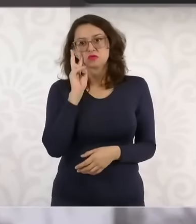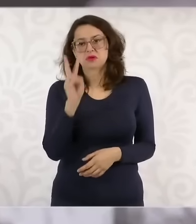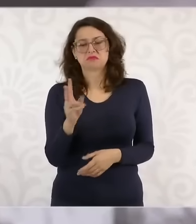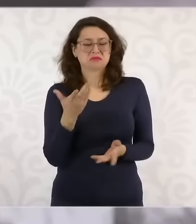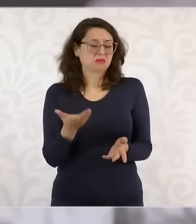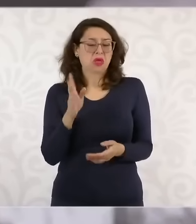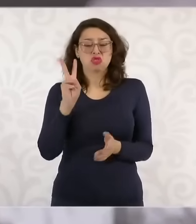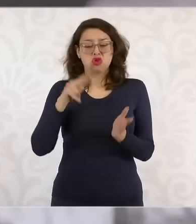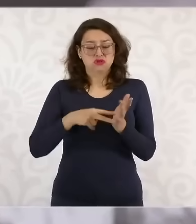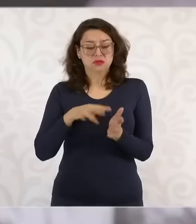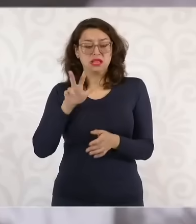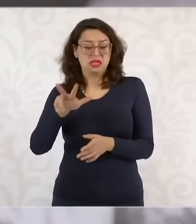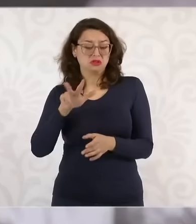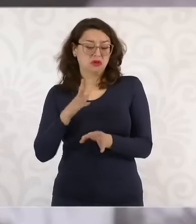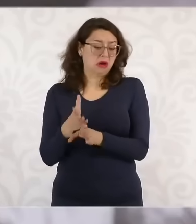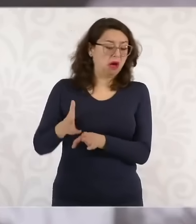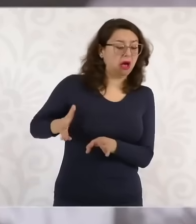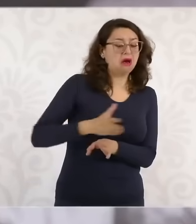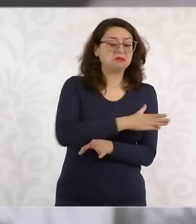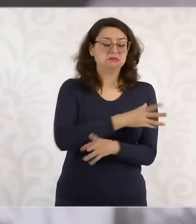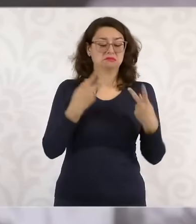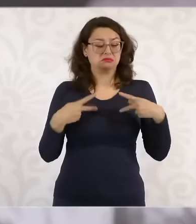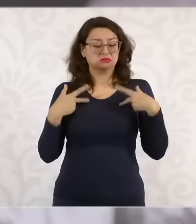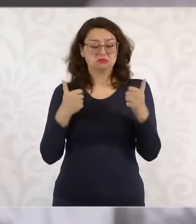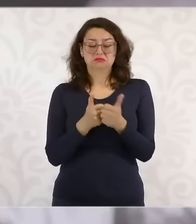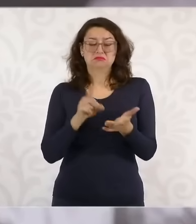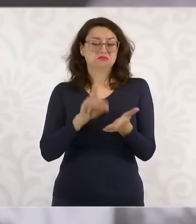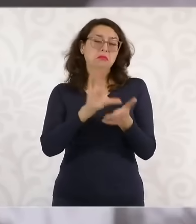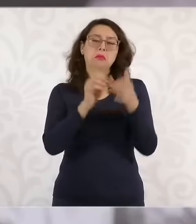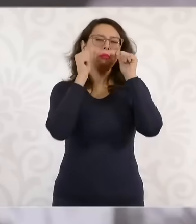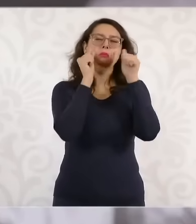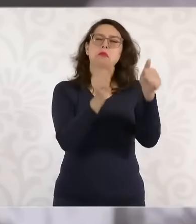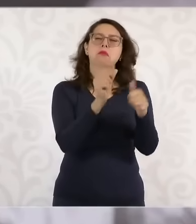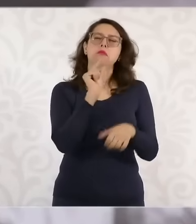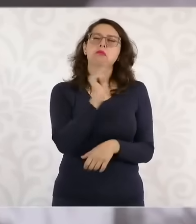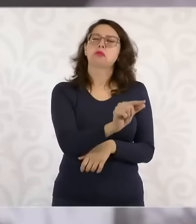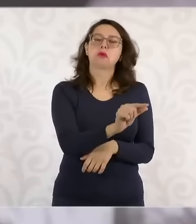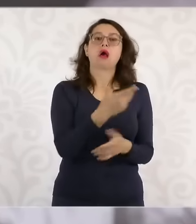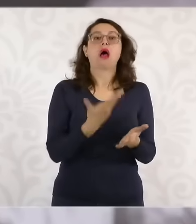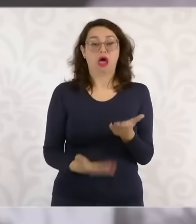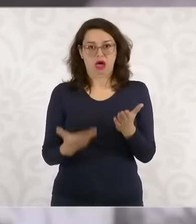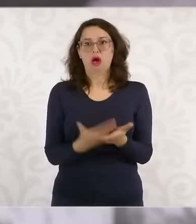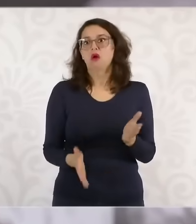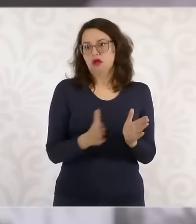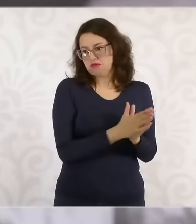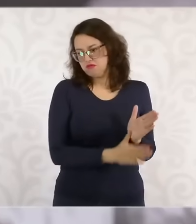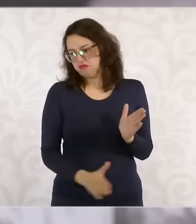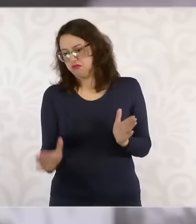no estaban en la agenda pública. Hoy lo están y nos da mucho gusto que los recursos siempre han